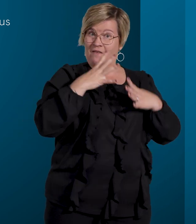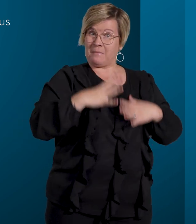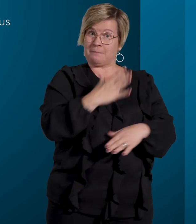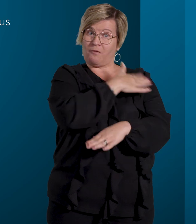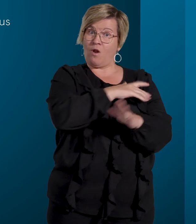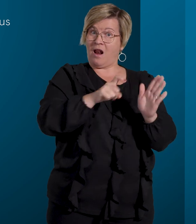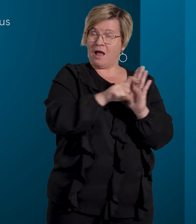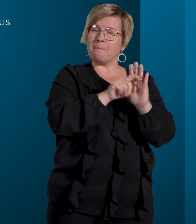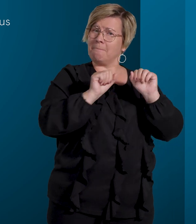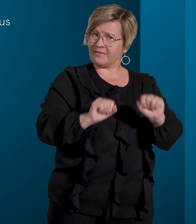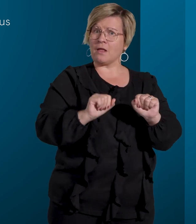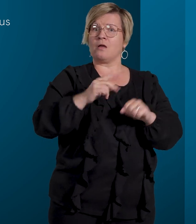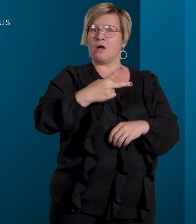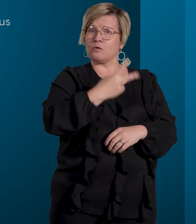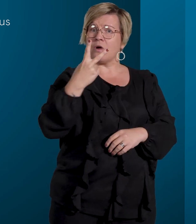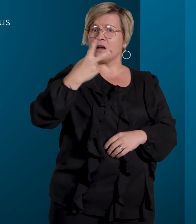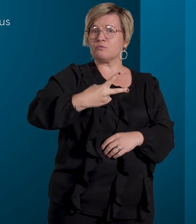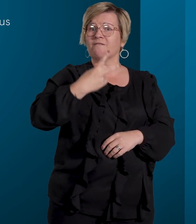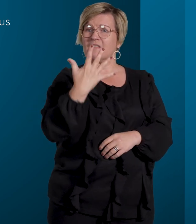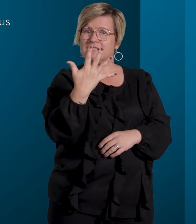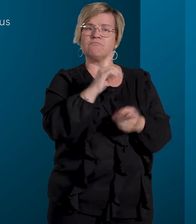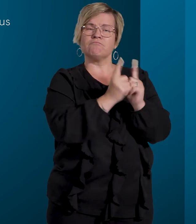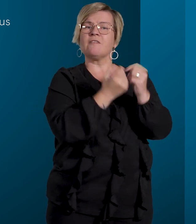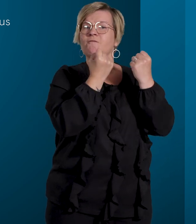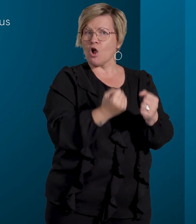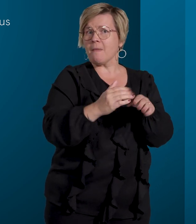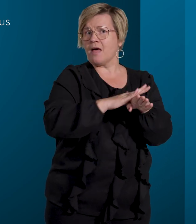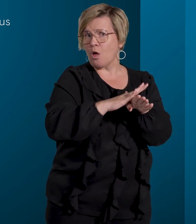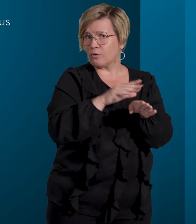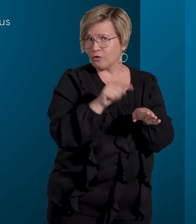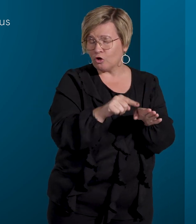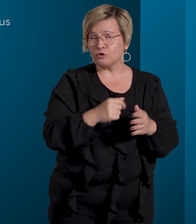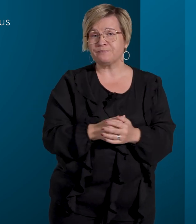ja otettava käyttöön vuoden 2025 alussa.